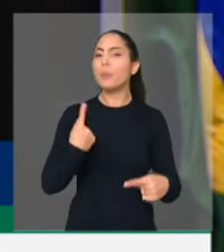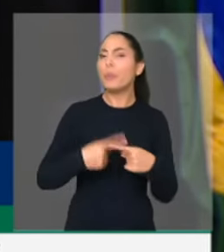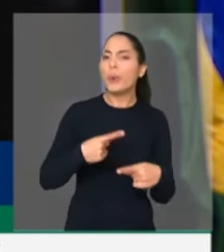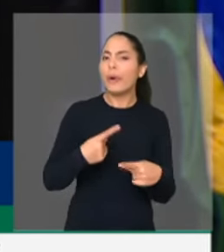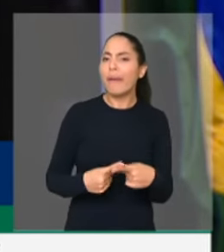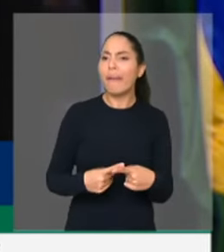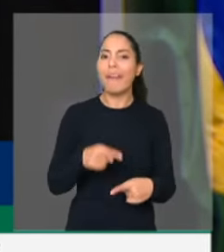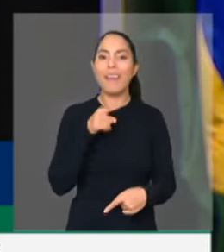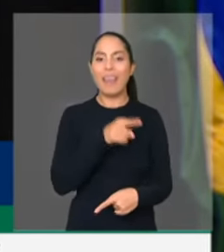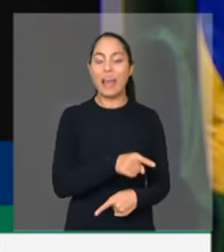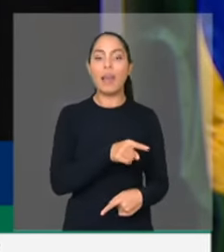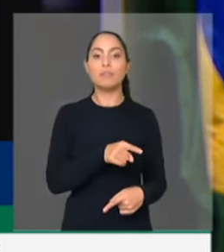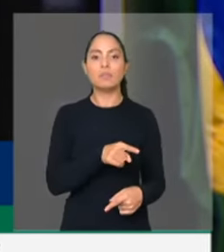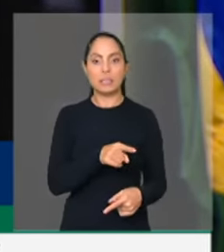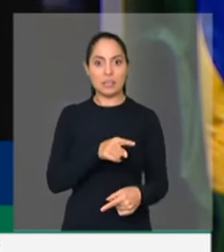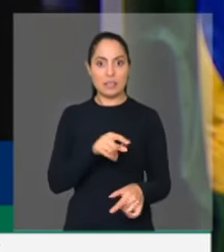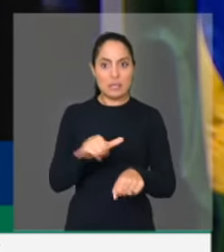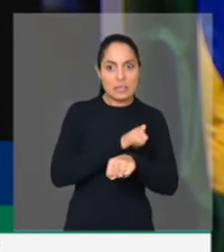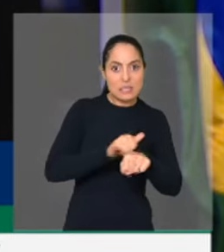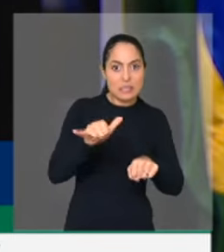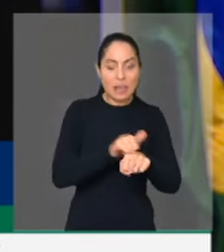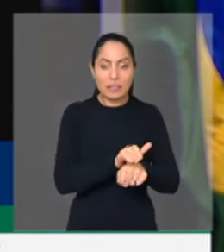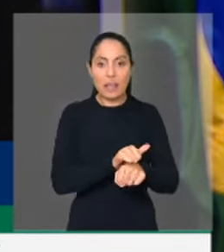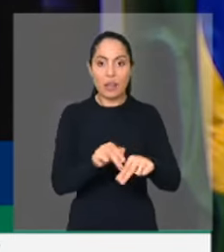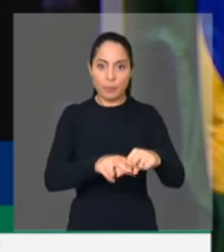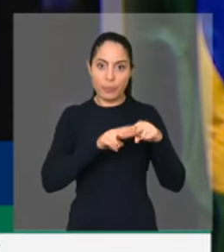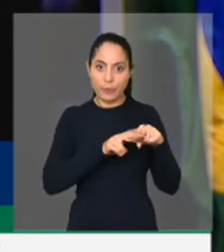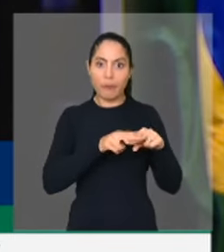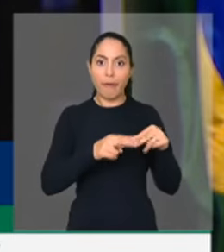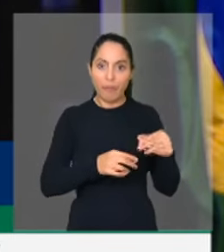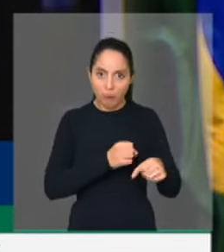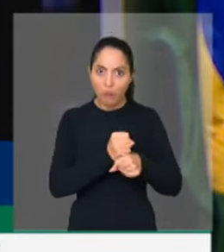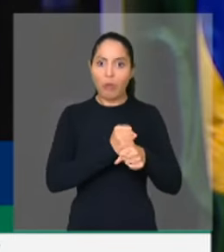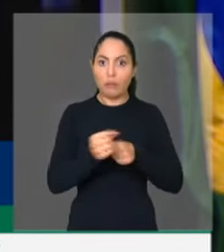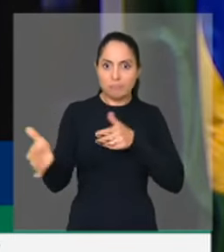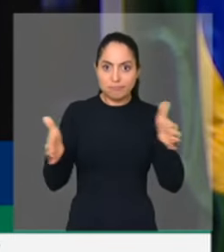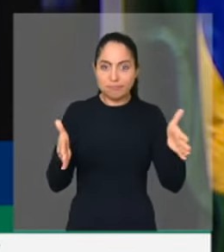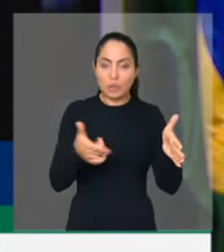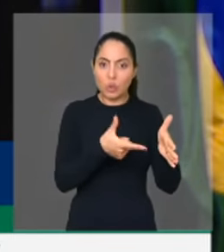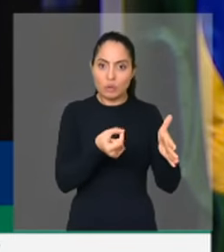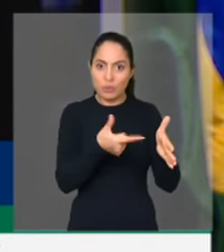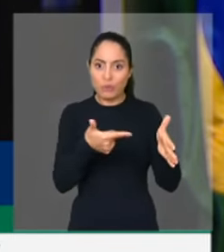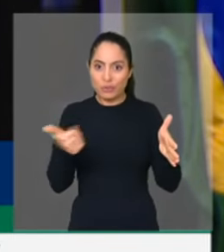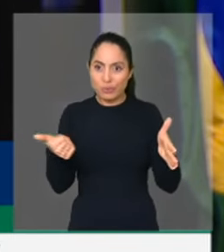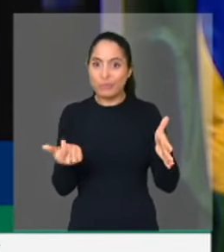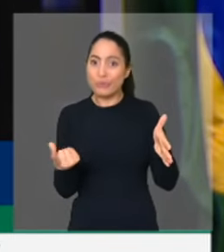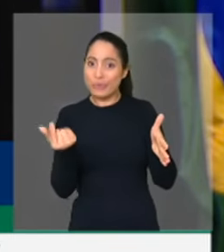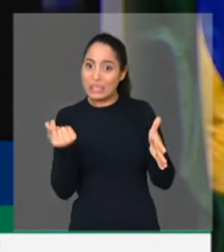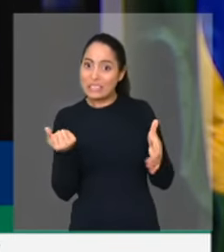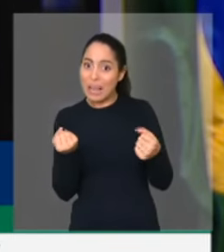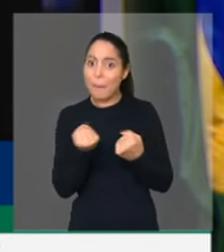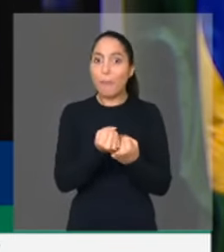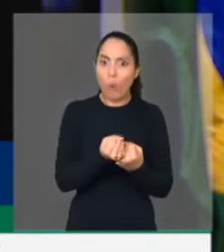LIMITE FINANCEIRO DE 2021. COM ESSE PROPÓSITO, VALE DESTACAR, DIANTE DO AGRAVAMENTO DA PANDEMIA DESSE ANO, A LEMBRANÇA DE QUE AINDA